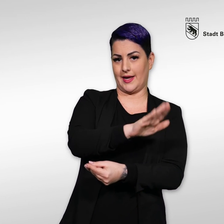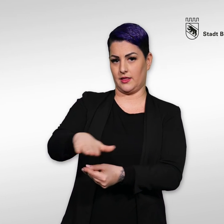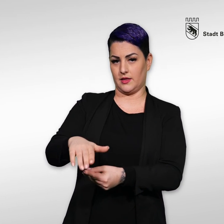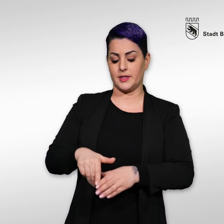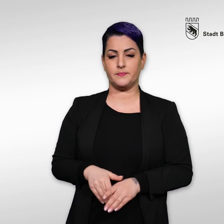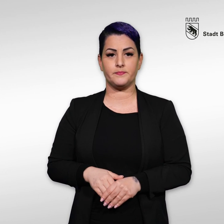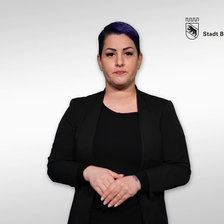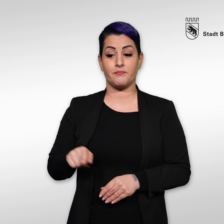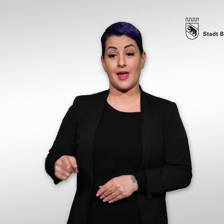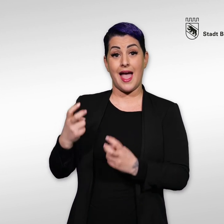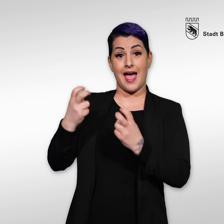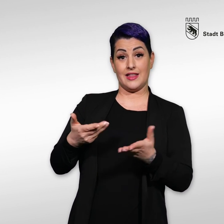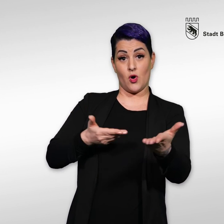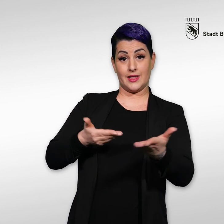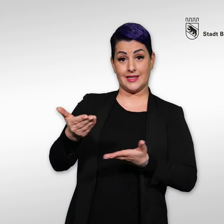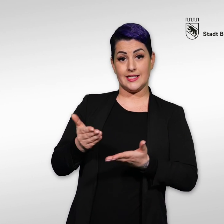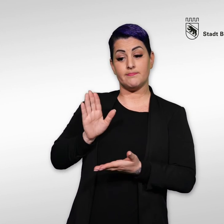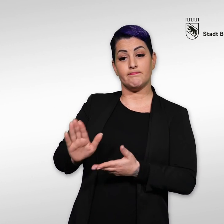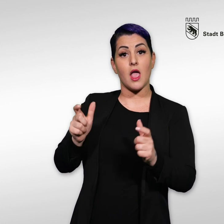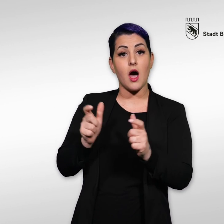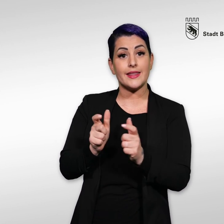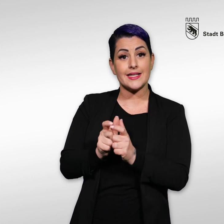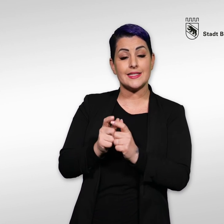Sie finden die Adresse und die Telefonnummer des Einwohnerdienstes in